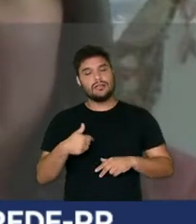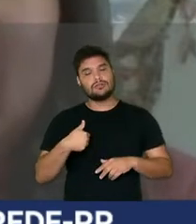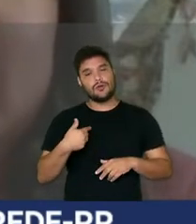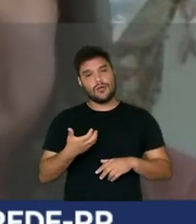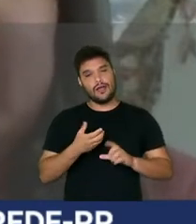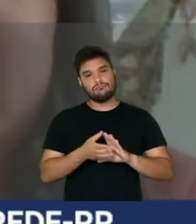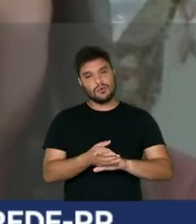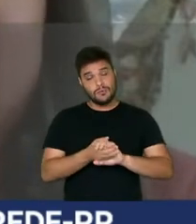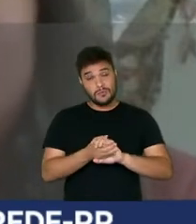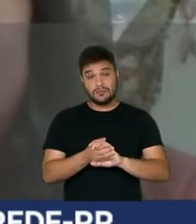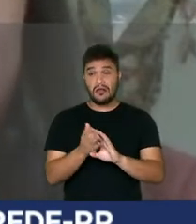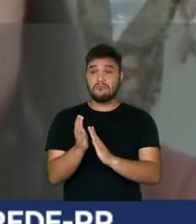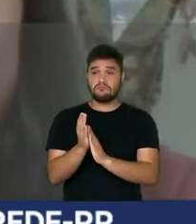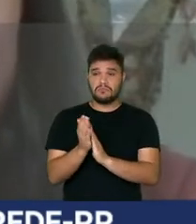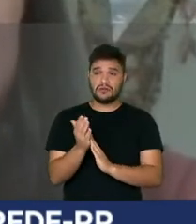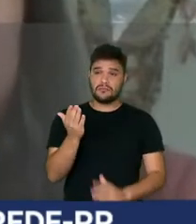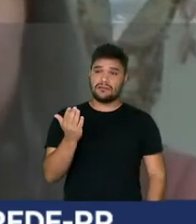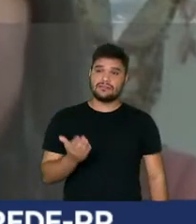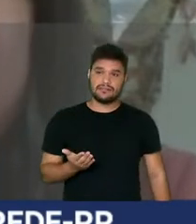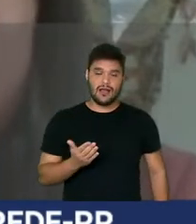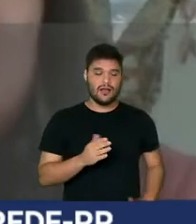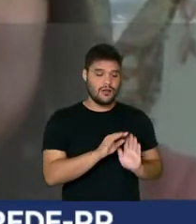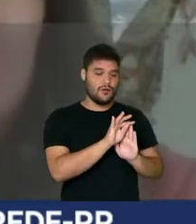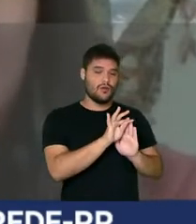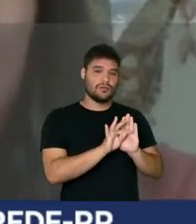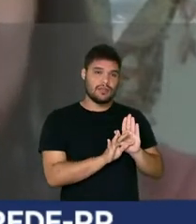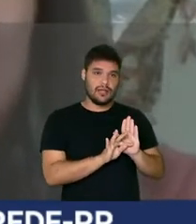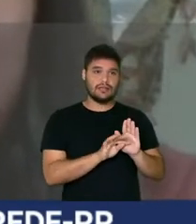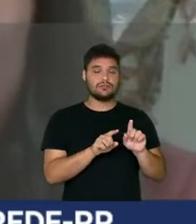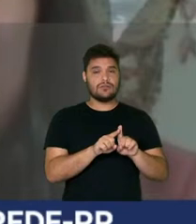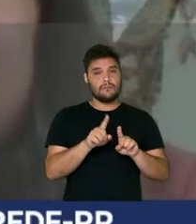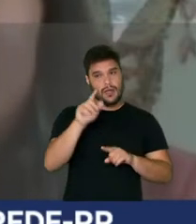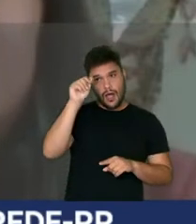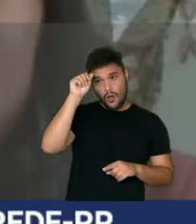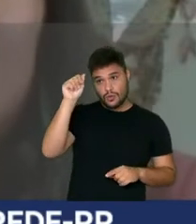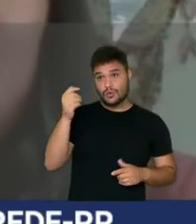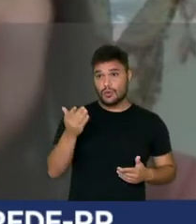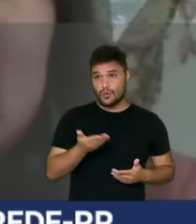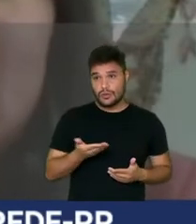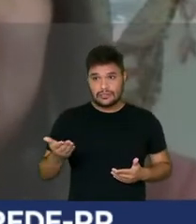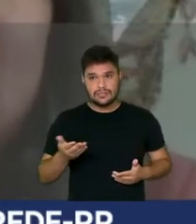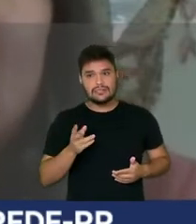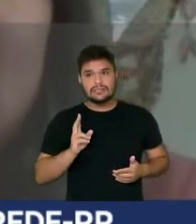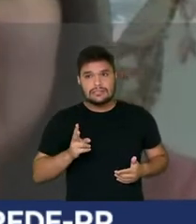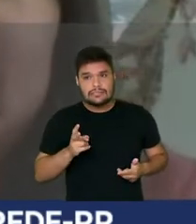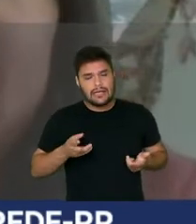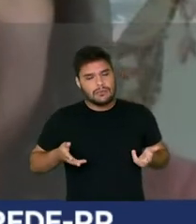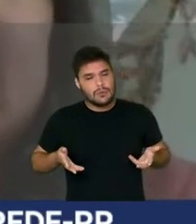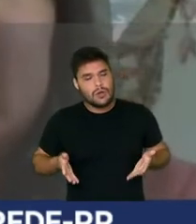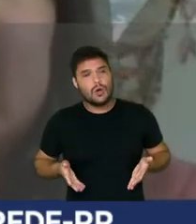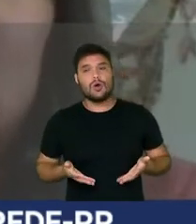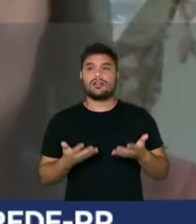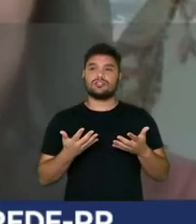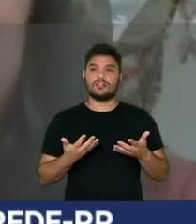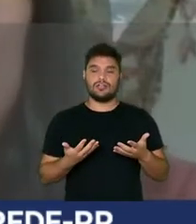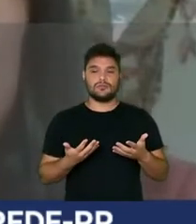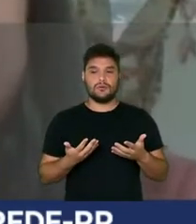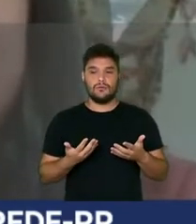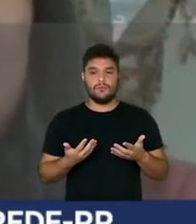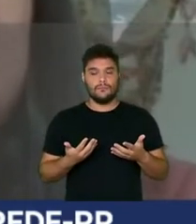PROTEÇÕES DAS CULTURAS INDÍGENAS TAMBÉM. EU QUERO SAUDAR, EU QUERO PARABENIZAR AO TEXTO, PARABENIZAR OS AUTORES QUE SEMPRE ESTÃO